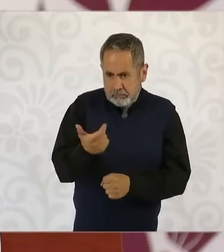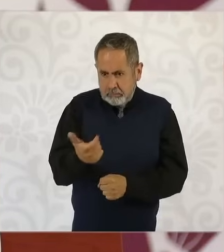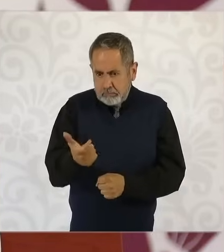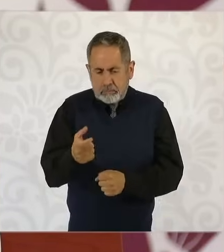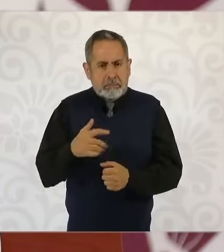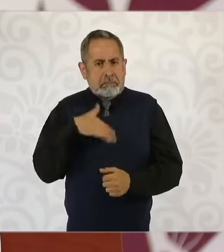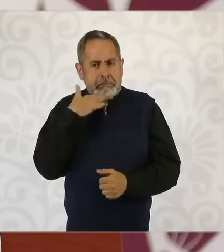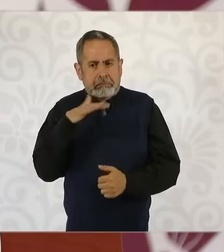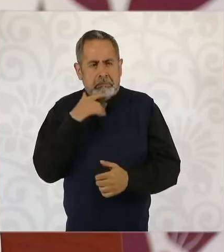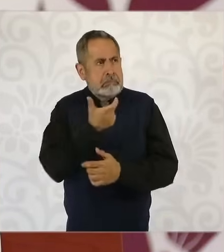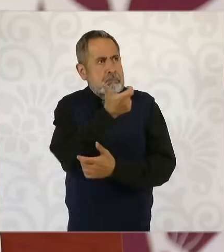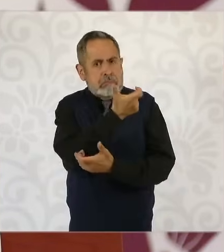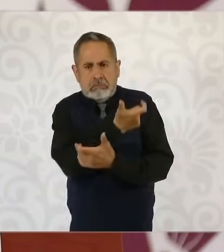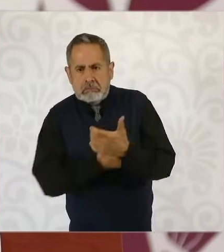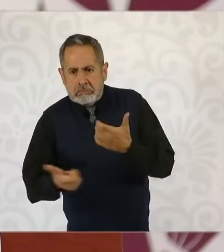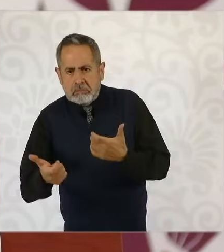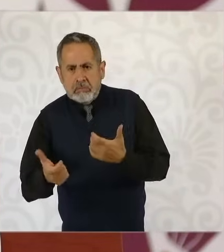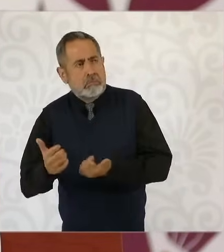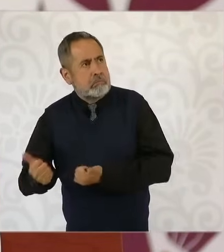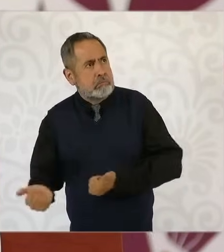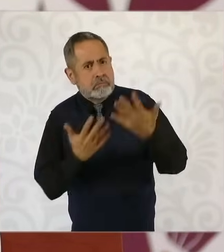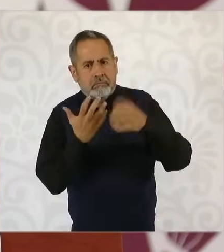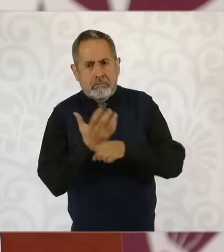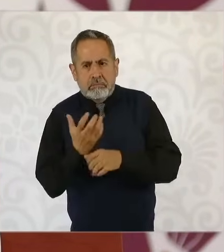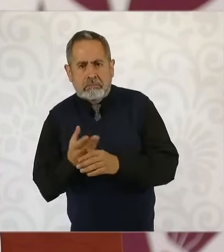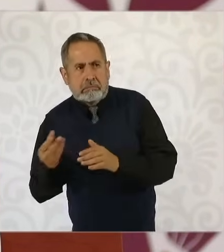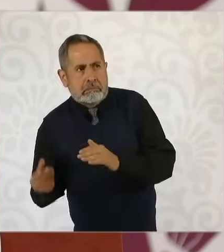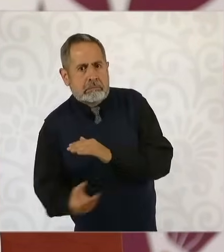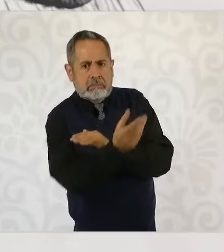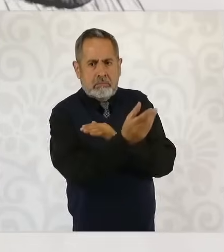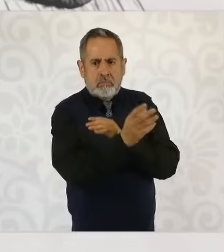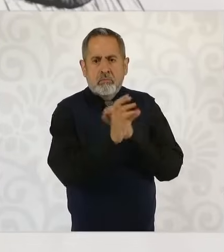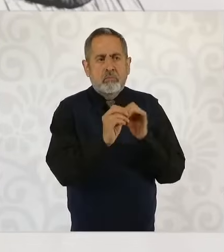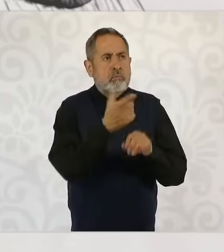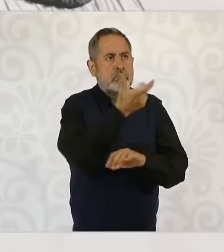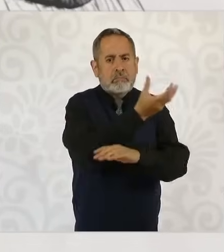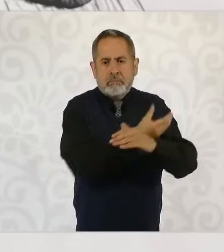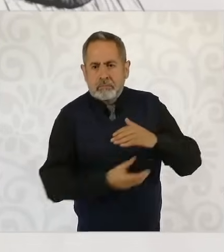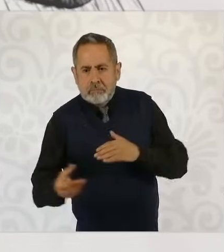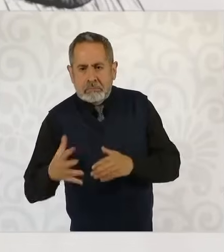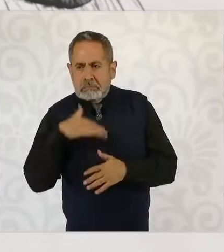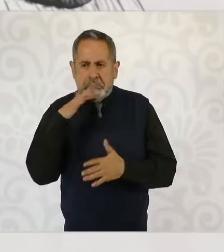que van de Estados Unidos a México de México a Estados Unidos ya de por sí hay una legislación